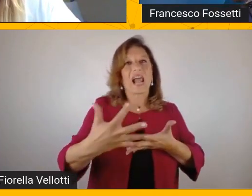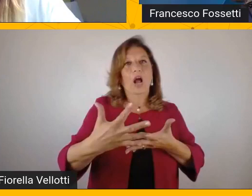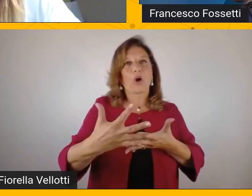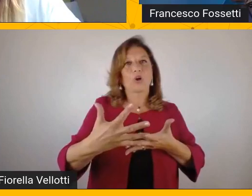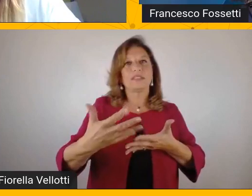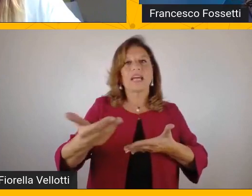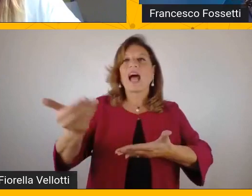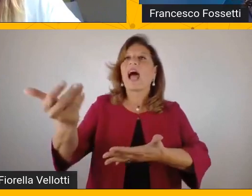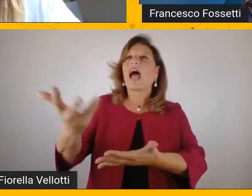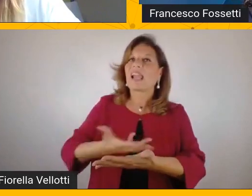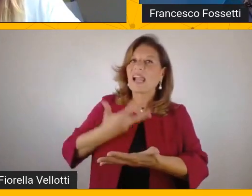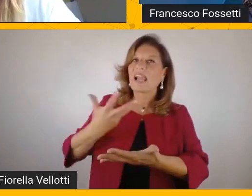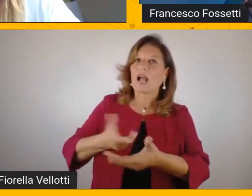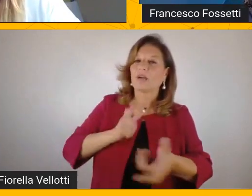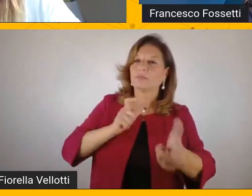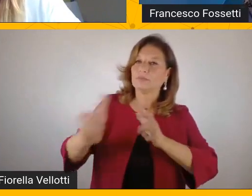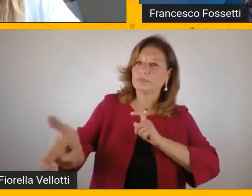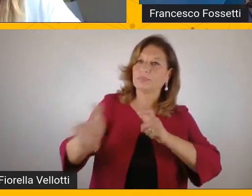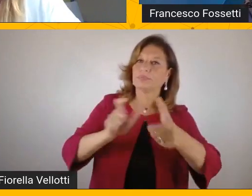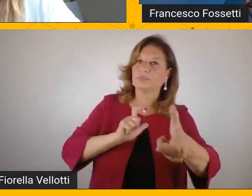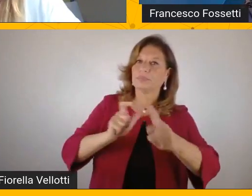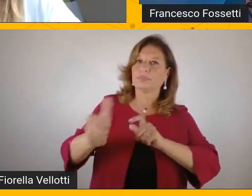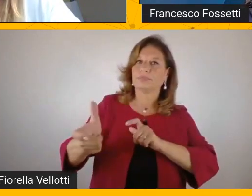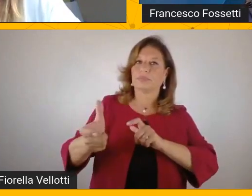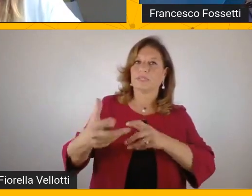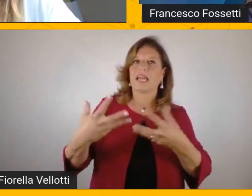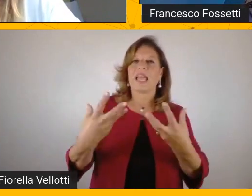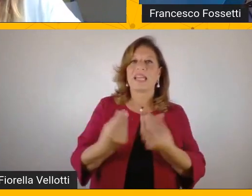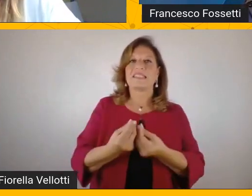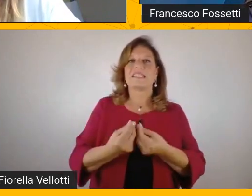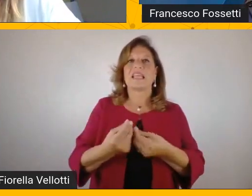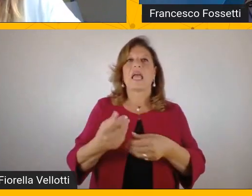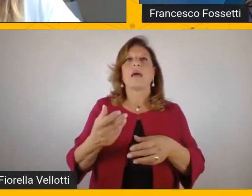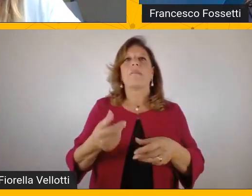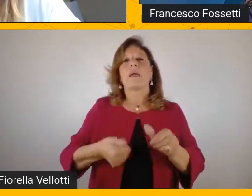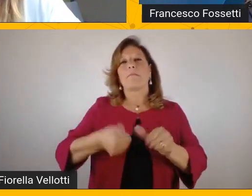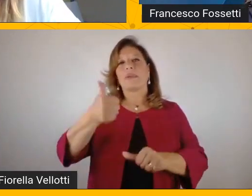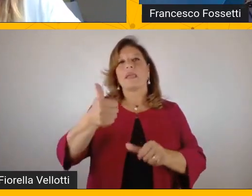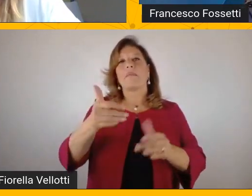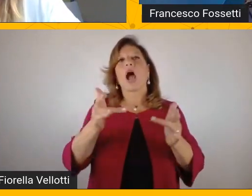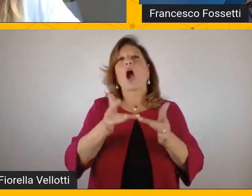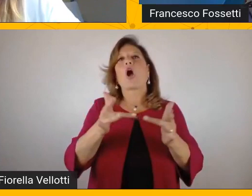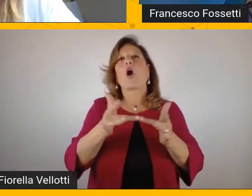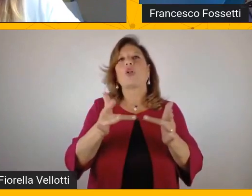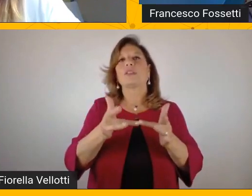a raccontare e farsi raccontare cioè iniziare intanto ad avere un contatto